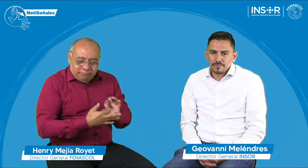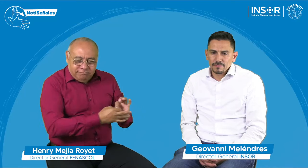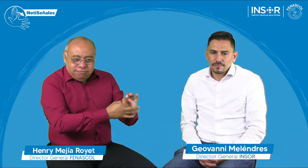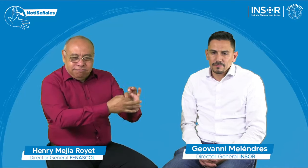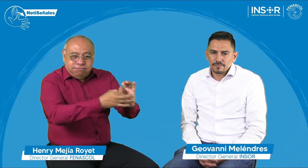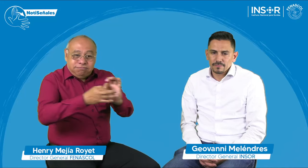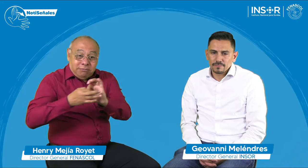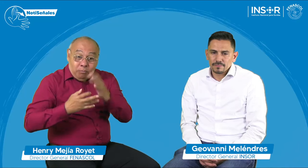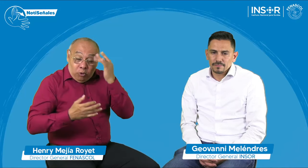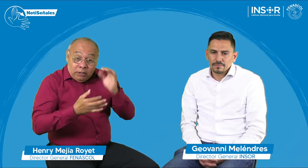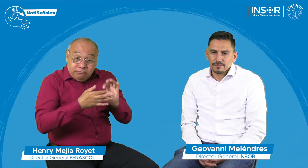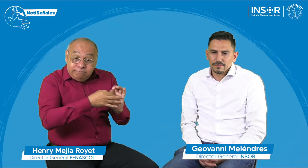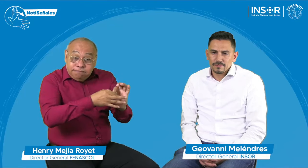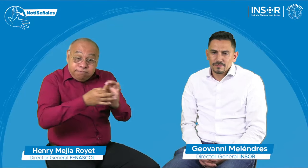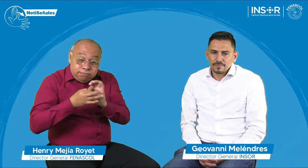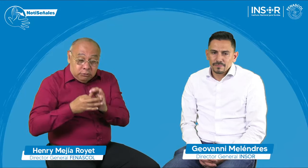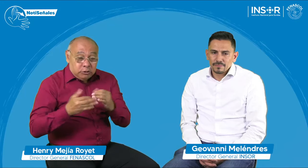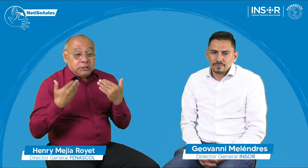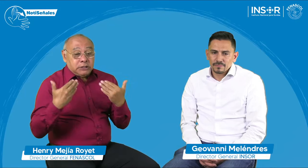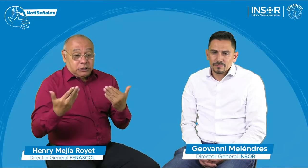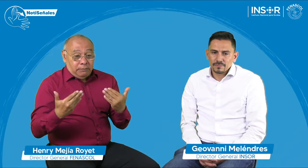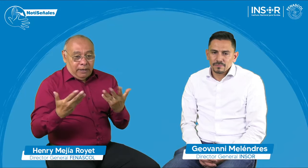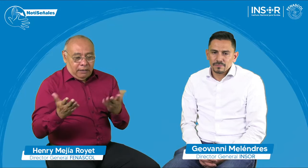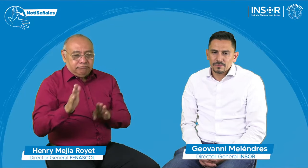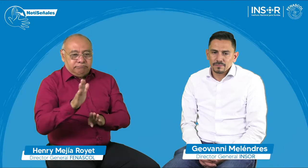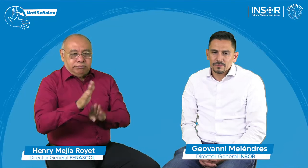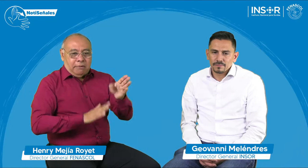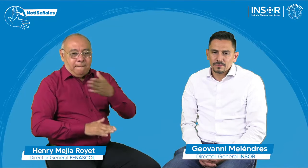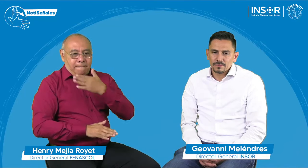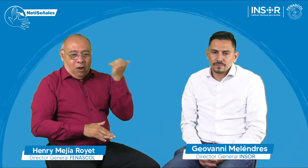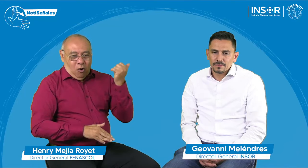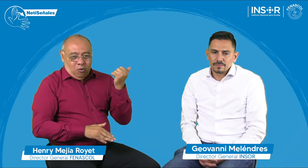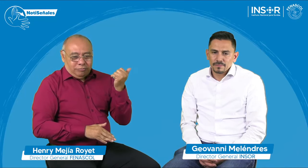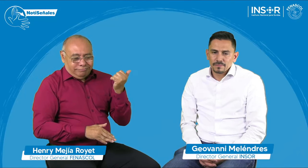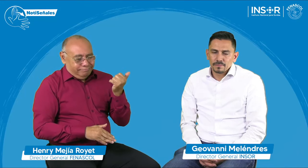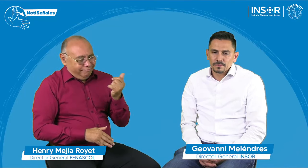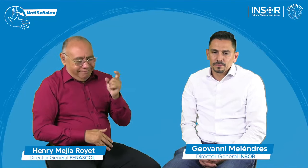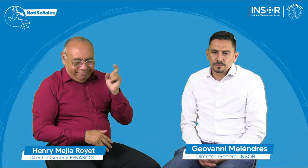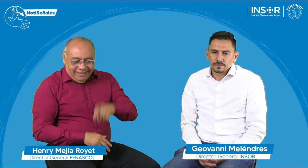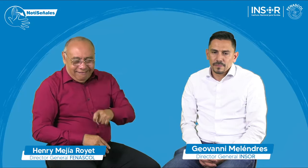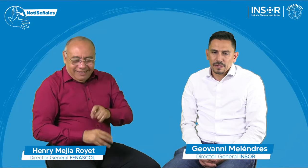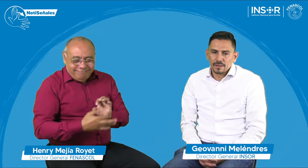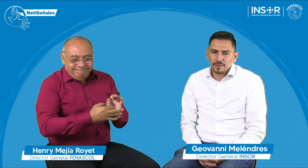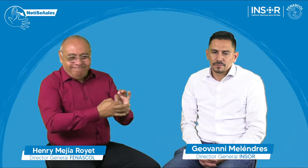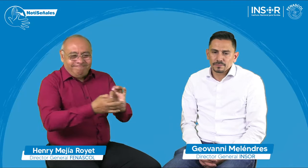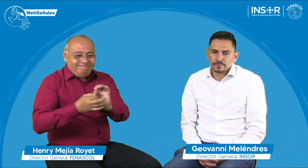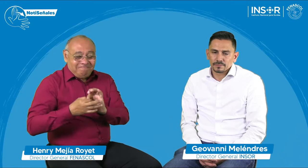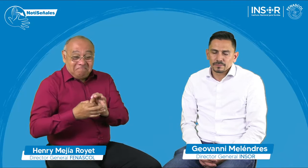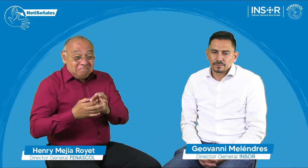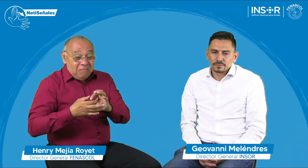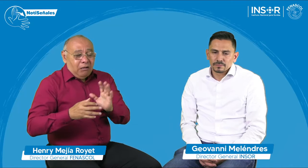peyorativa, con malas palabras sino que sea un espacio de diálogo para la comunidad y que